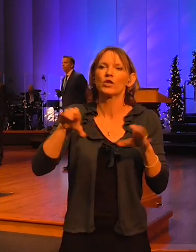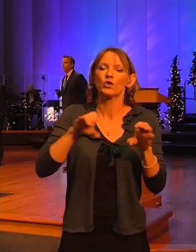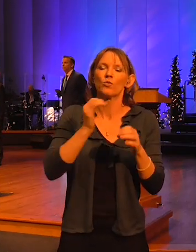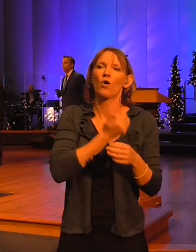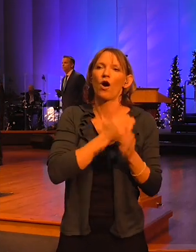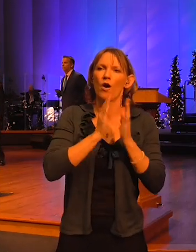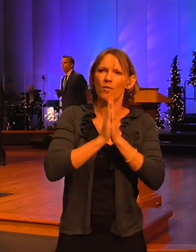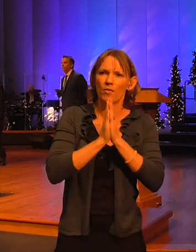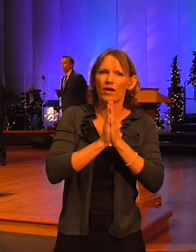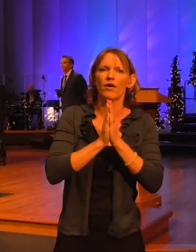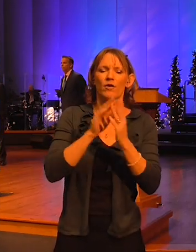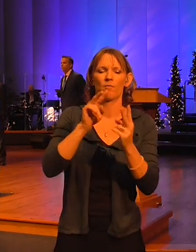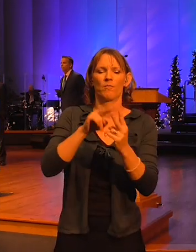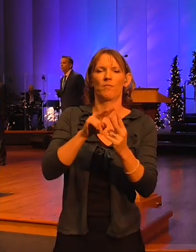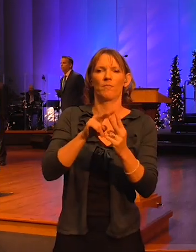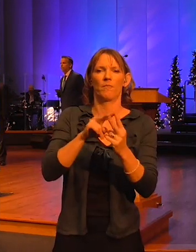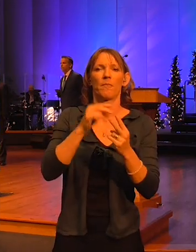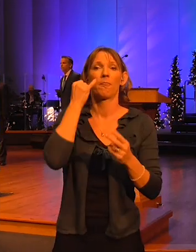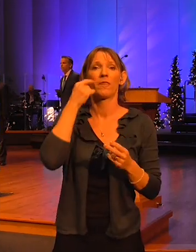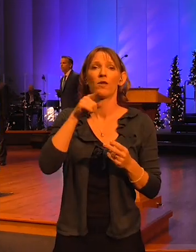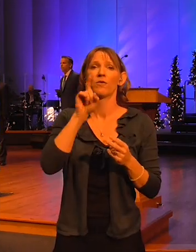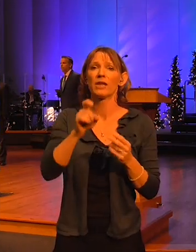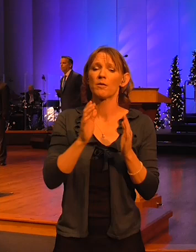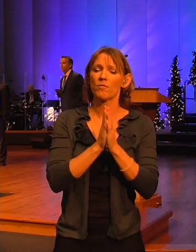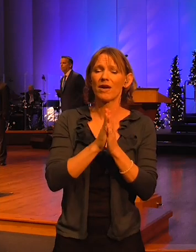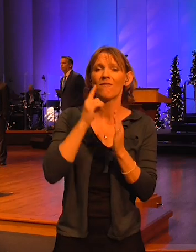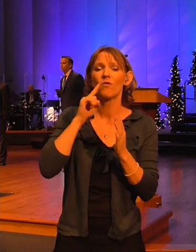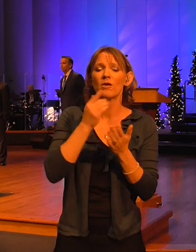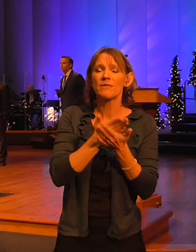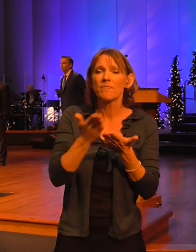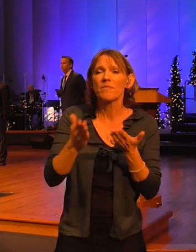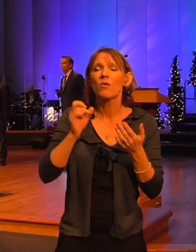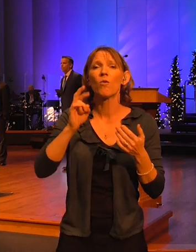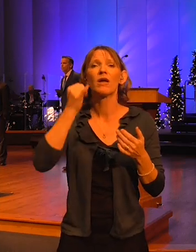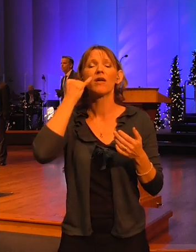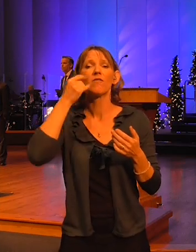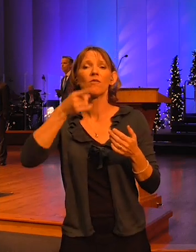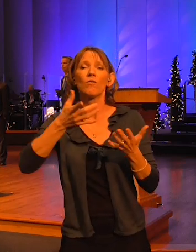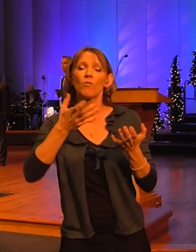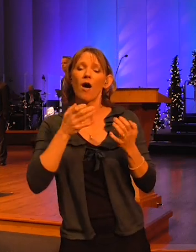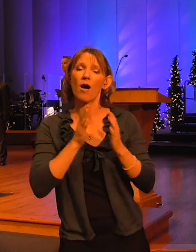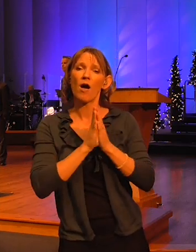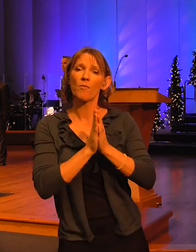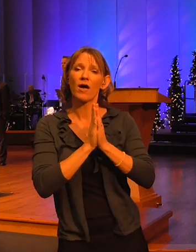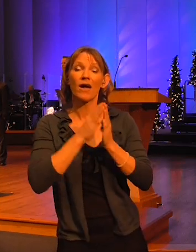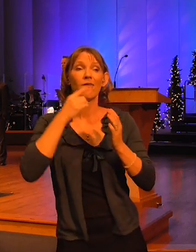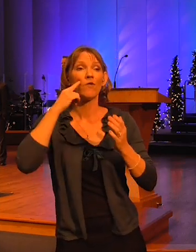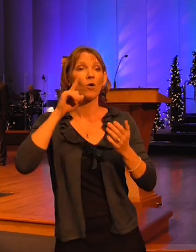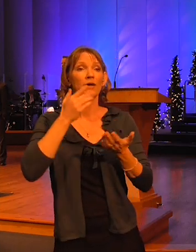que si Necesitas oración por cualquier cosa o si quieres oración por el bien que tienes en tu